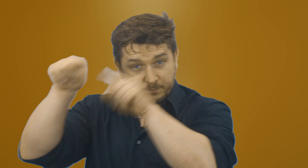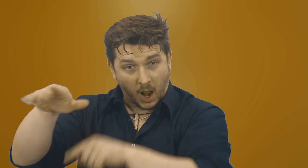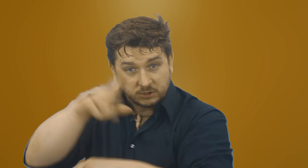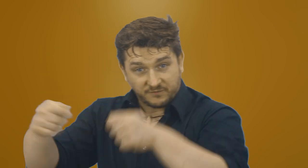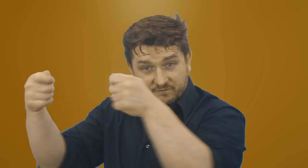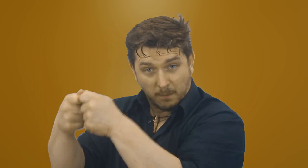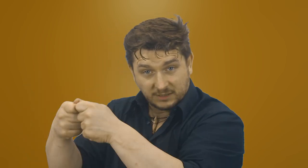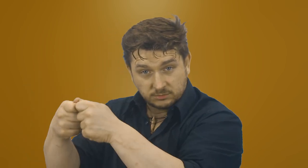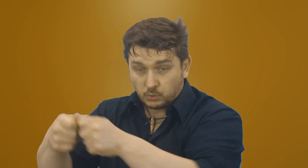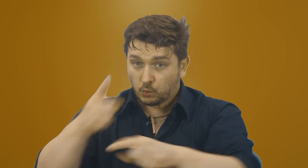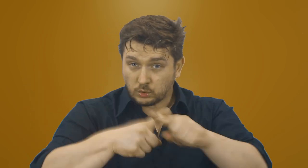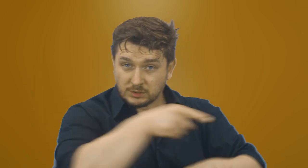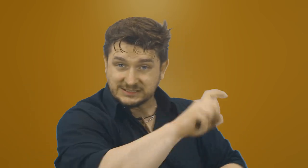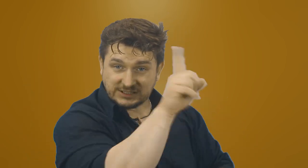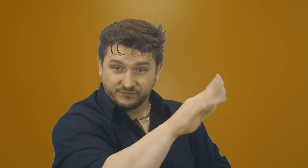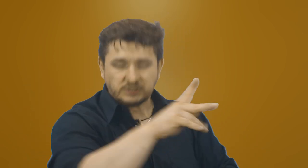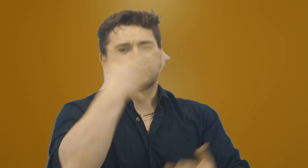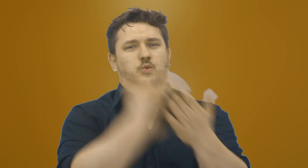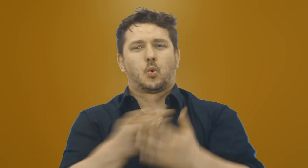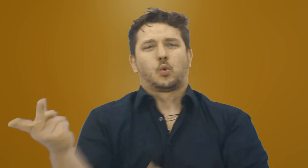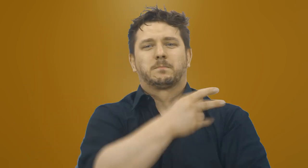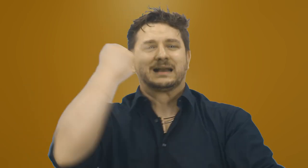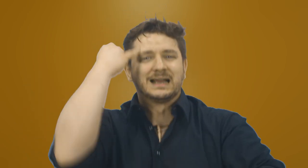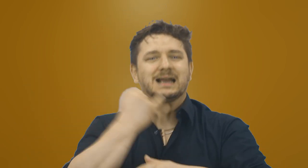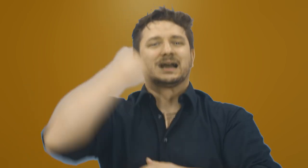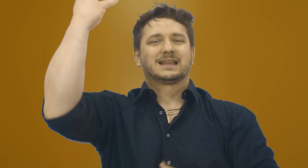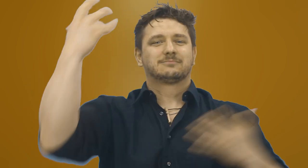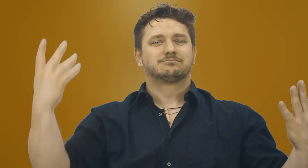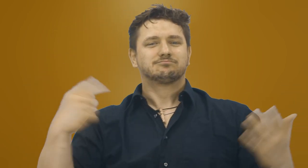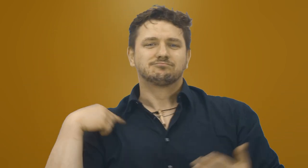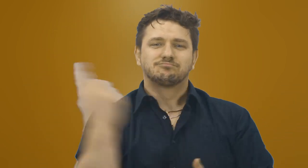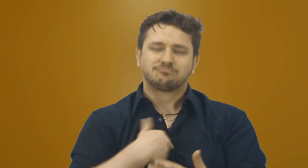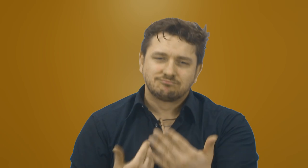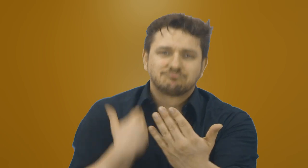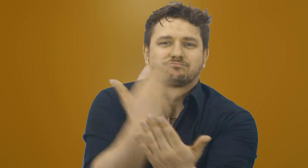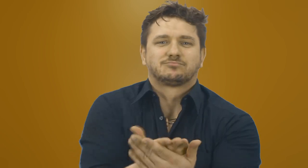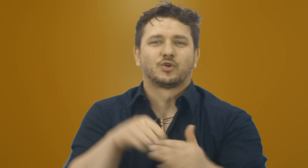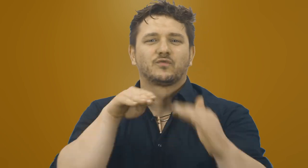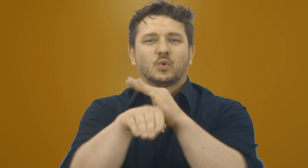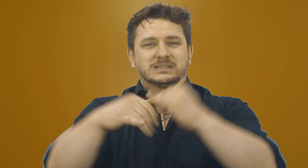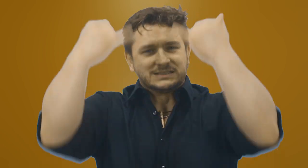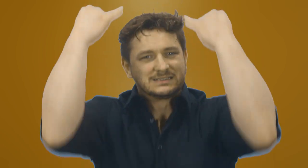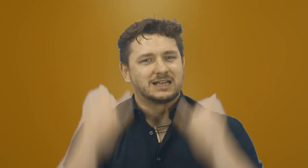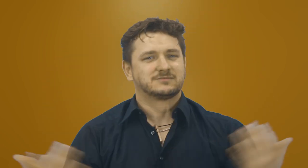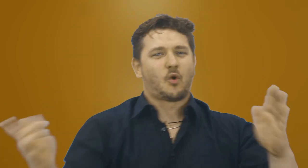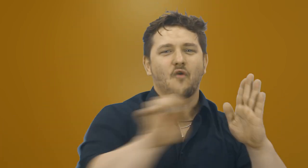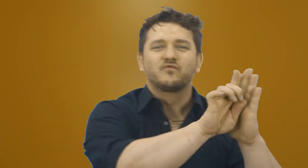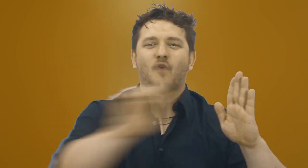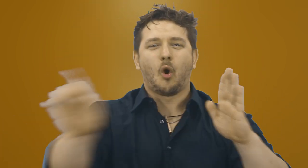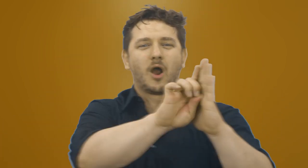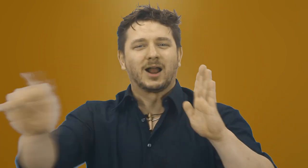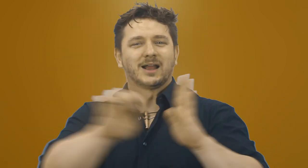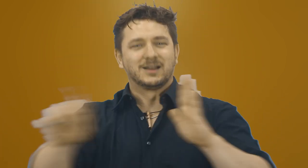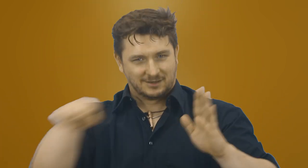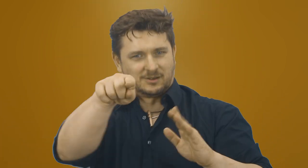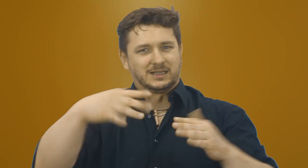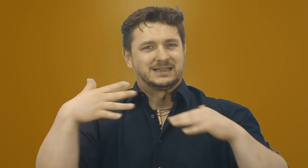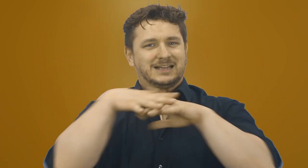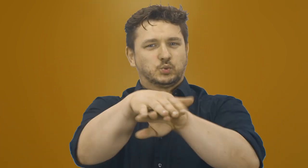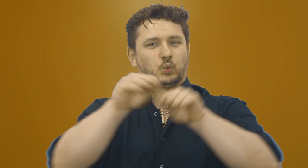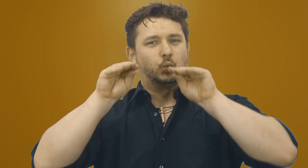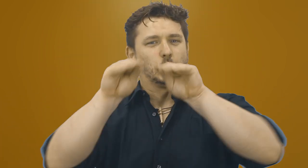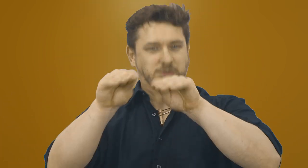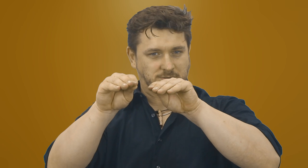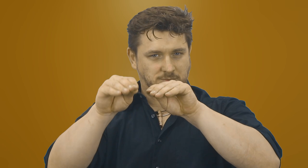Der Landesverband und das ZfK hatte daher eine Idee: Den tauben Flüchtlingen wöchentliche Integrationskurs anzubieten.